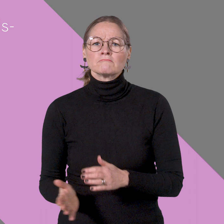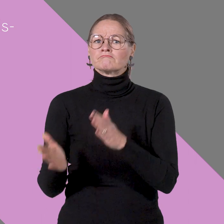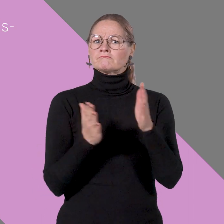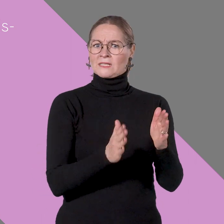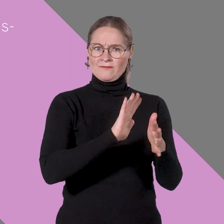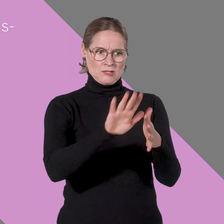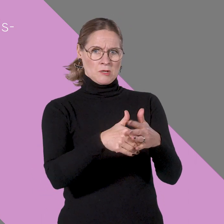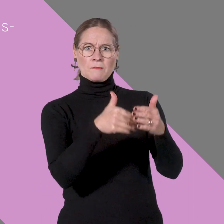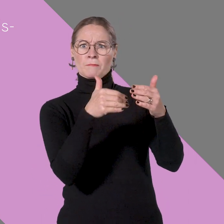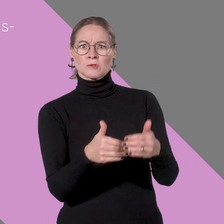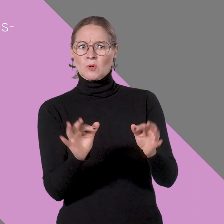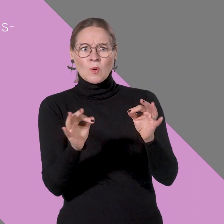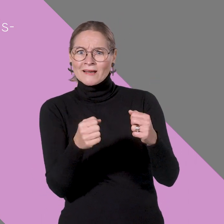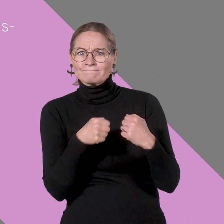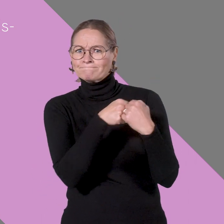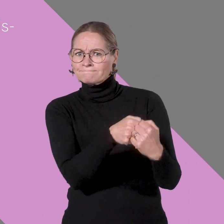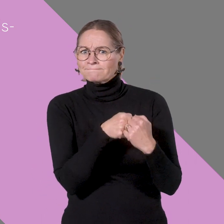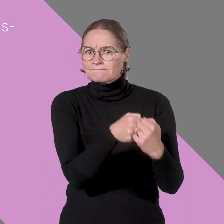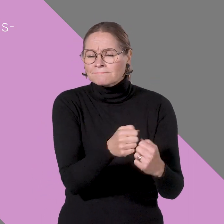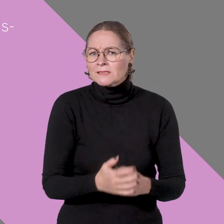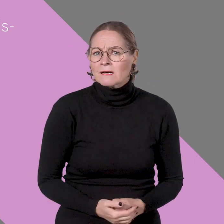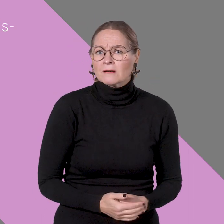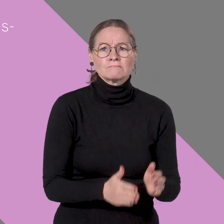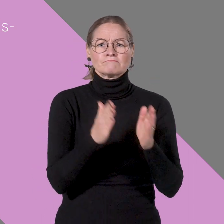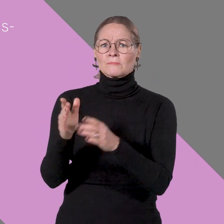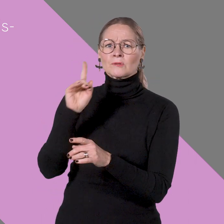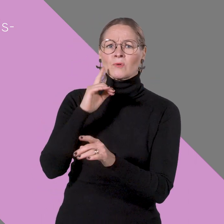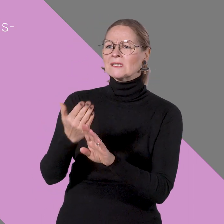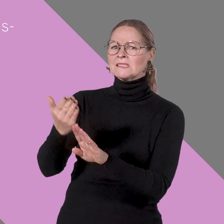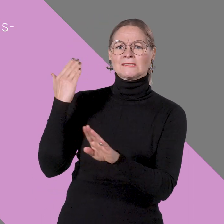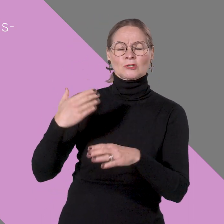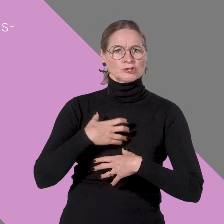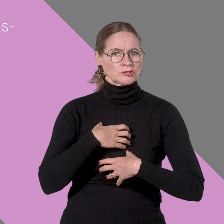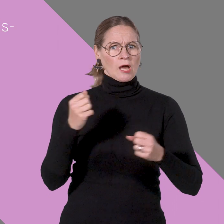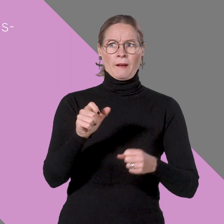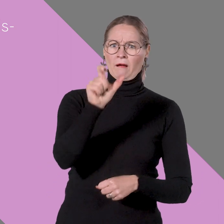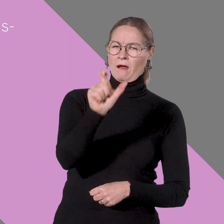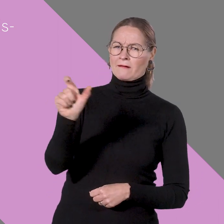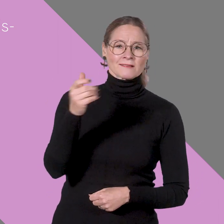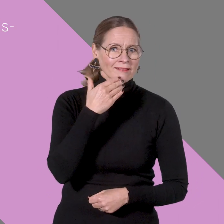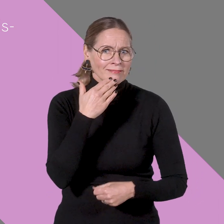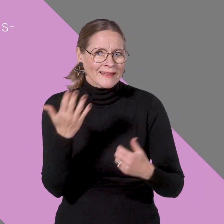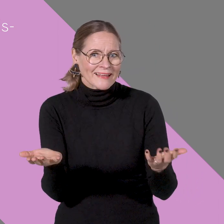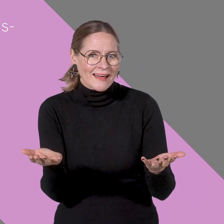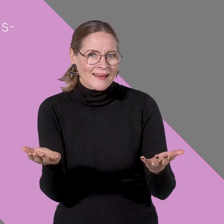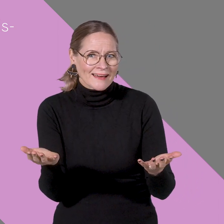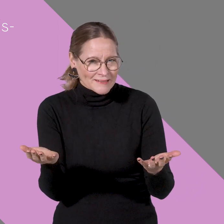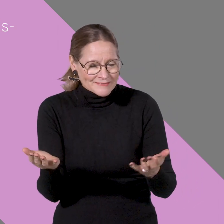Miten viittomakielen puolesta taisteltiin? Ketkä ovat kuurojen historian sankareita?